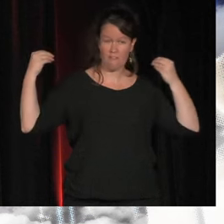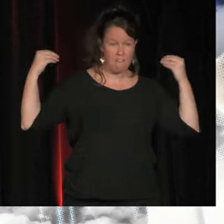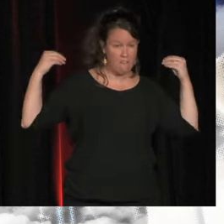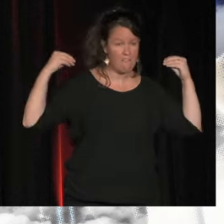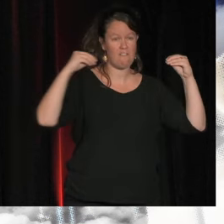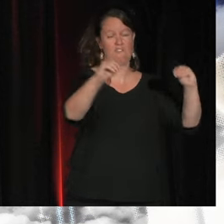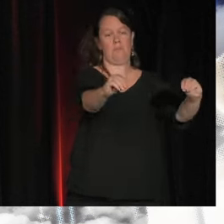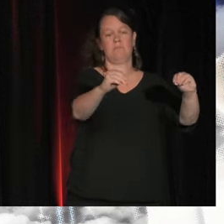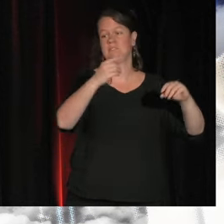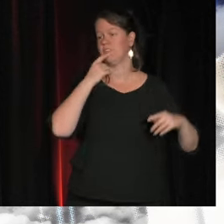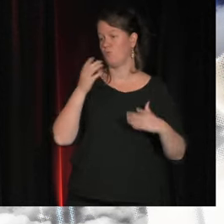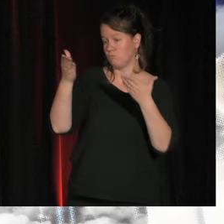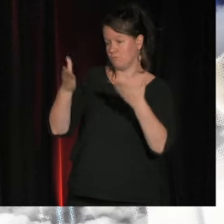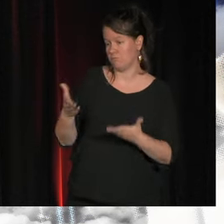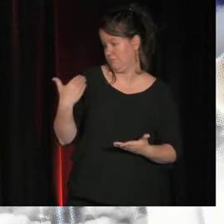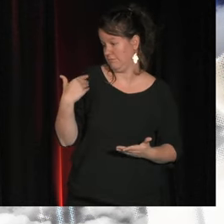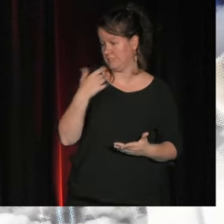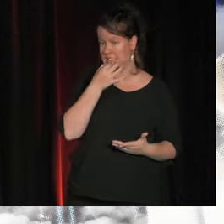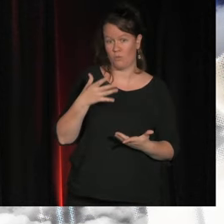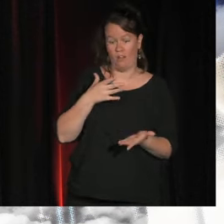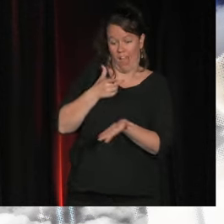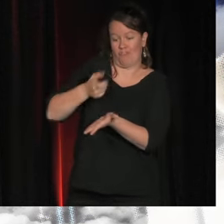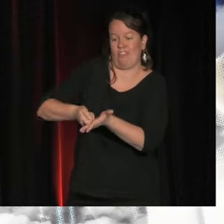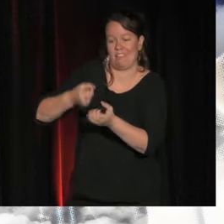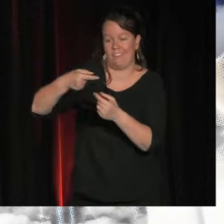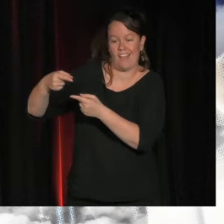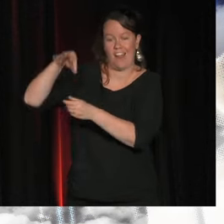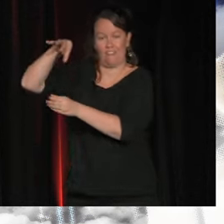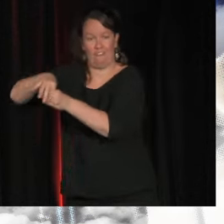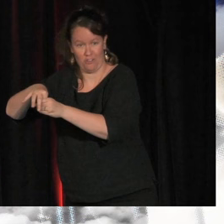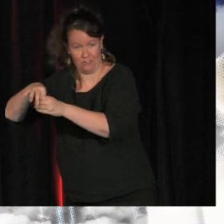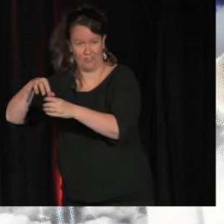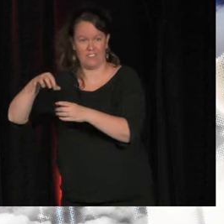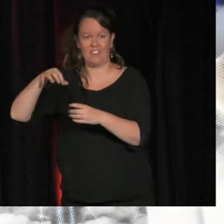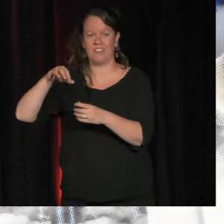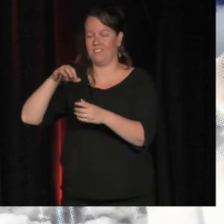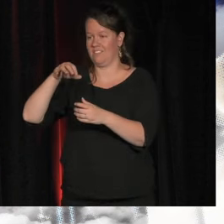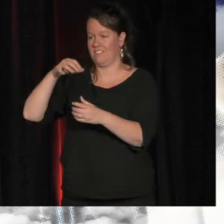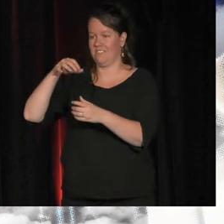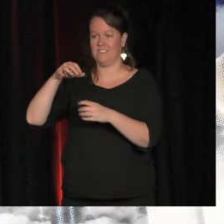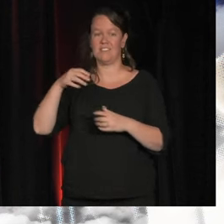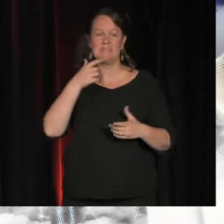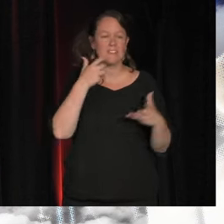avec son porte-monnaie, aujourd'hui, c'est une expression qu'on aime beaucoup utiliser, je trouve, dans le jeu vidéo, mais en fait, ça veut dire quoi "voter avec son porte-monnaie" ?